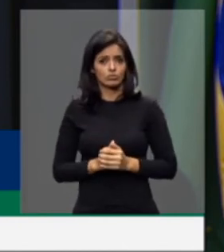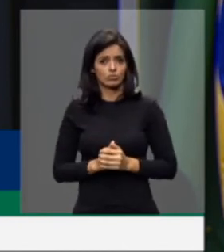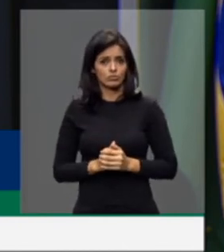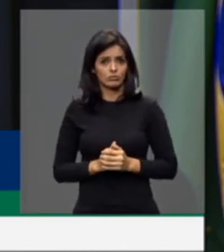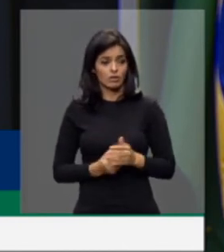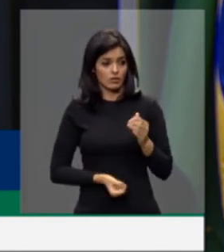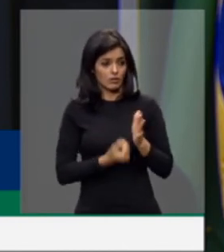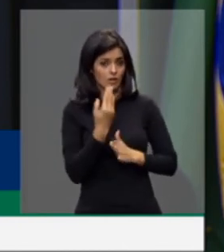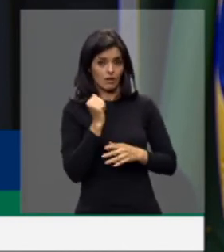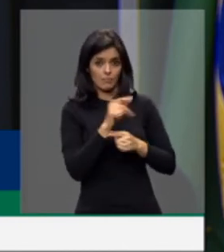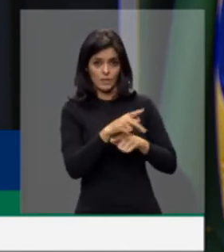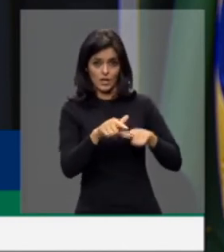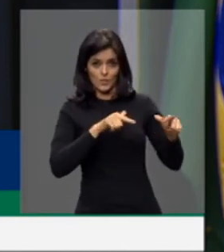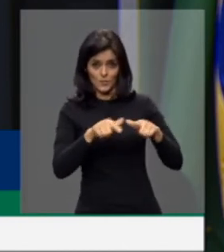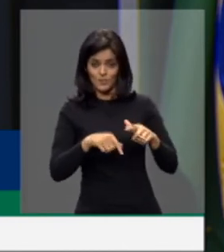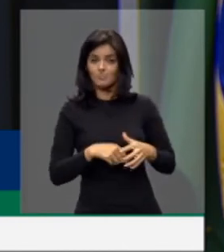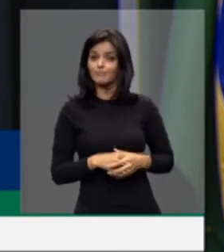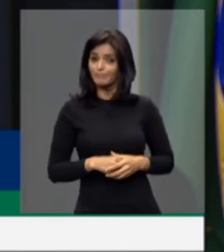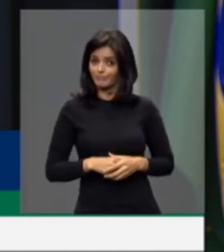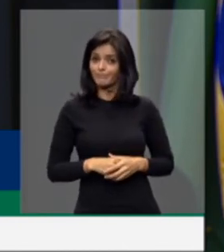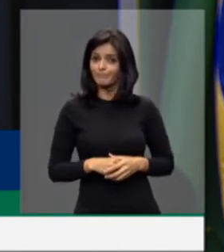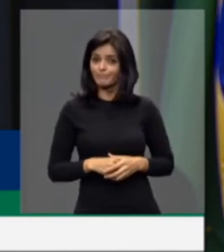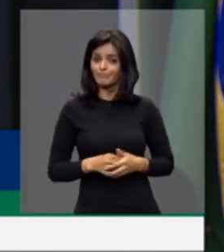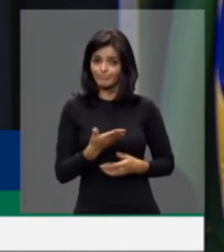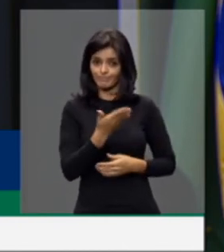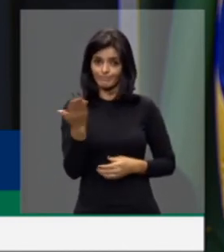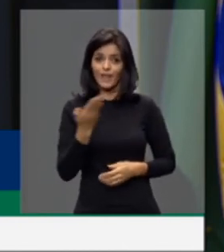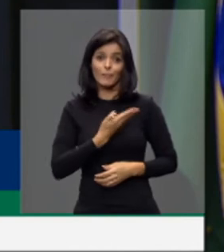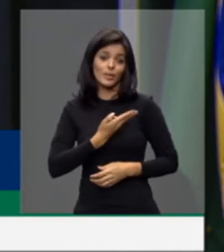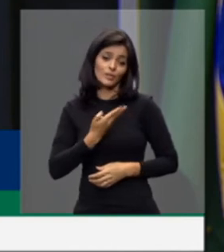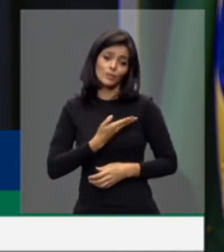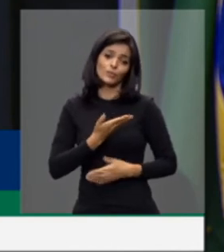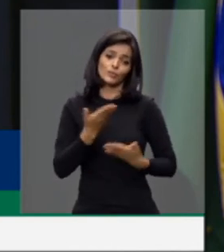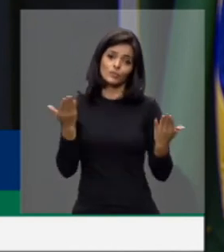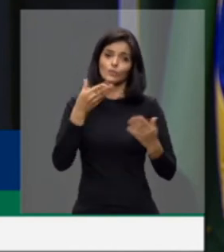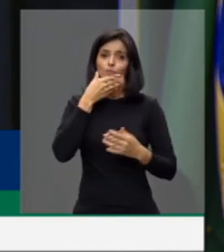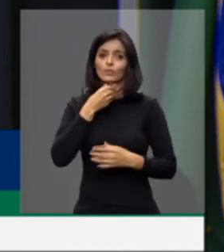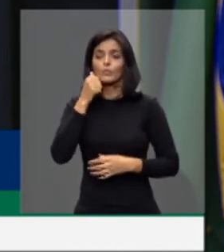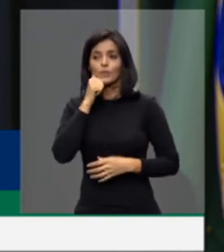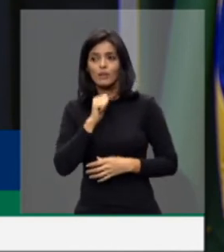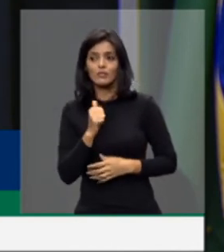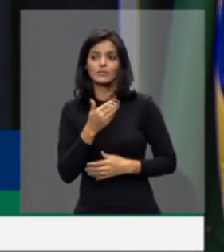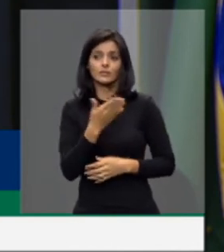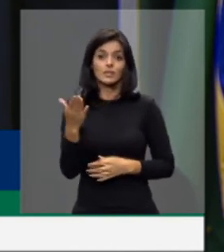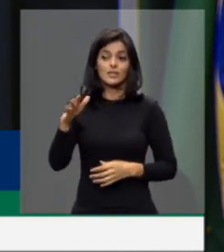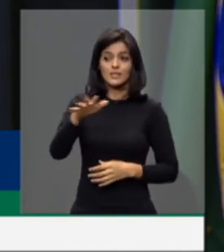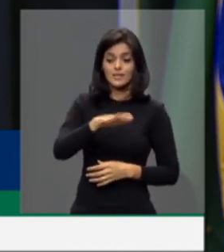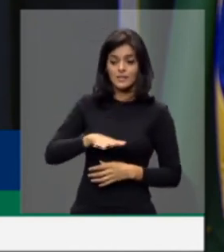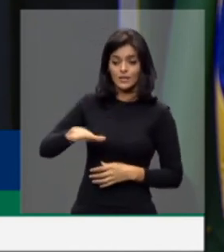NÃO COM CÁLCULO DE TARIFA , MAS COMO INCENTIVO AO DESENVOLVIMENTO DO PAÍS. O QUE É MAIS IMPORTANTE HOJE NESSE PAÍS DO QUE GERAÇÃO